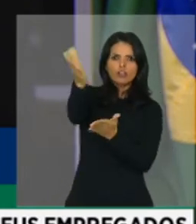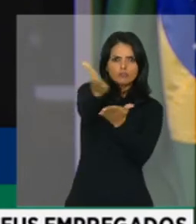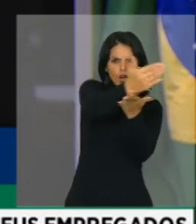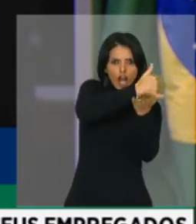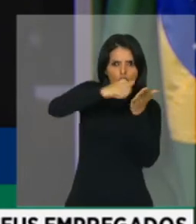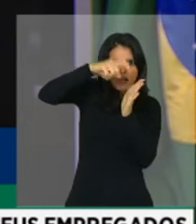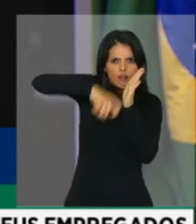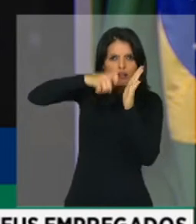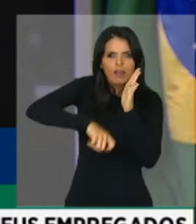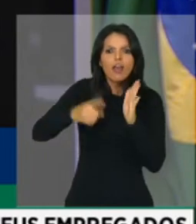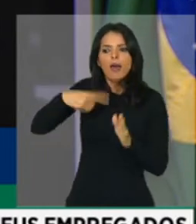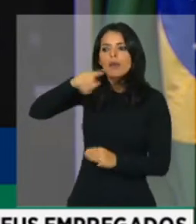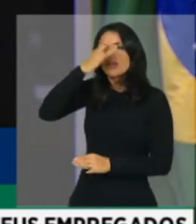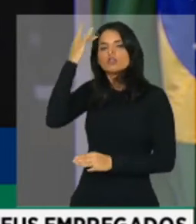PORQUE SÓ FALAMOS EM RISCO FISCAL EM ENDIVIDAMENTO